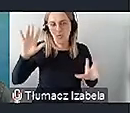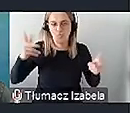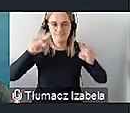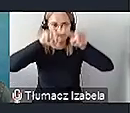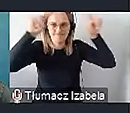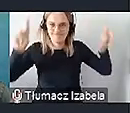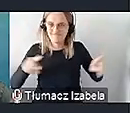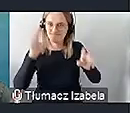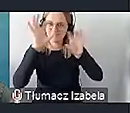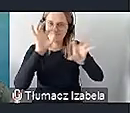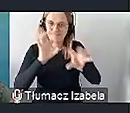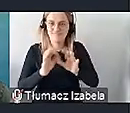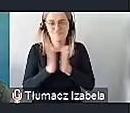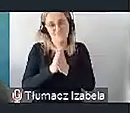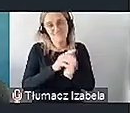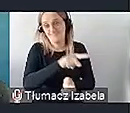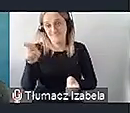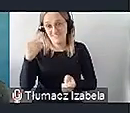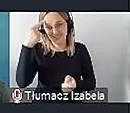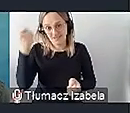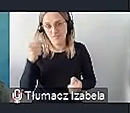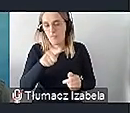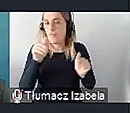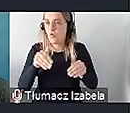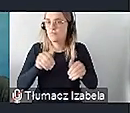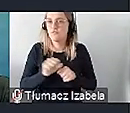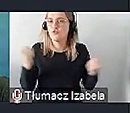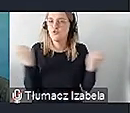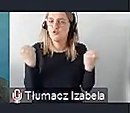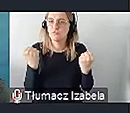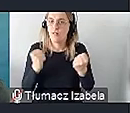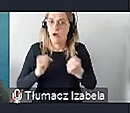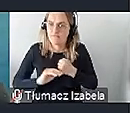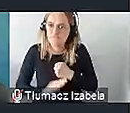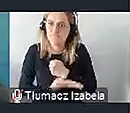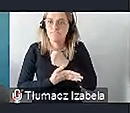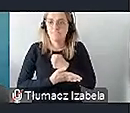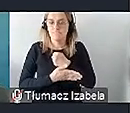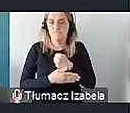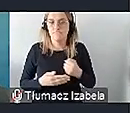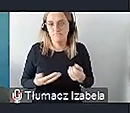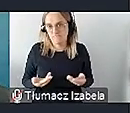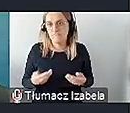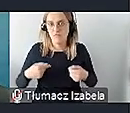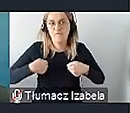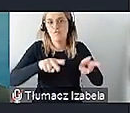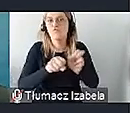Proszę sobie ją zapamiętać, bo ona może być silną motywacją do tego, żeby do rysowania i do myślenia wizualnego wrócić.